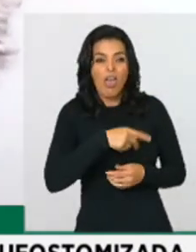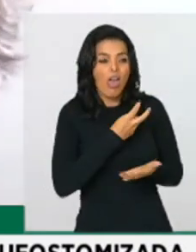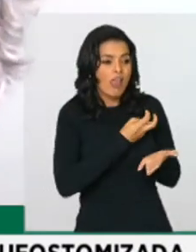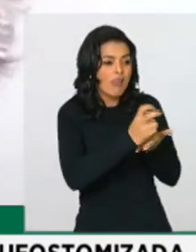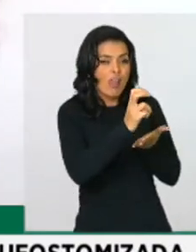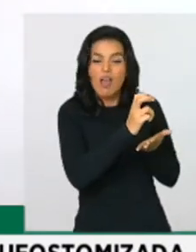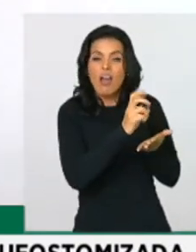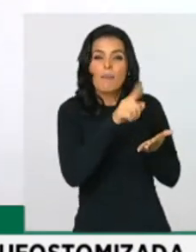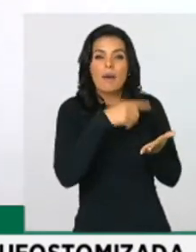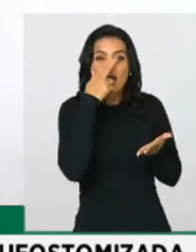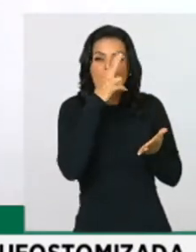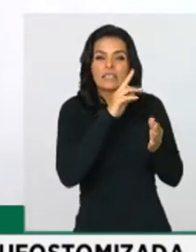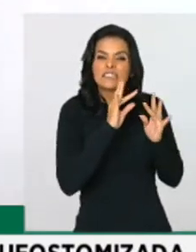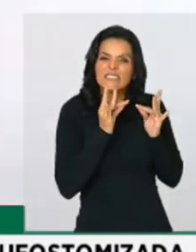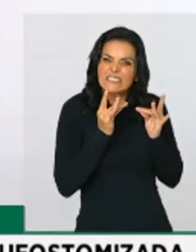MUNICÍPIOS QUE BUSCAM MEDIDAS